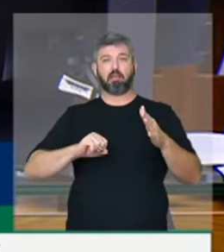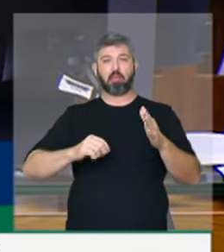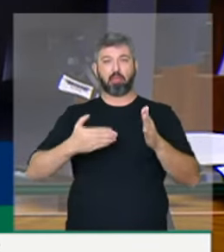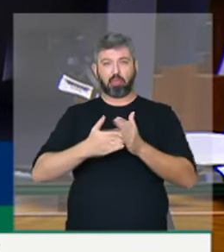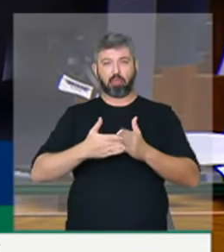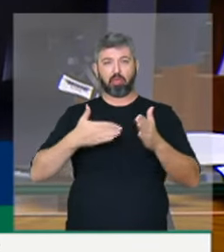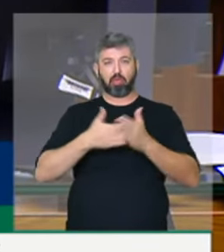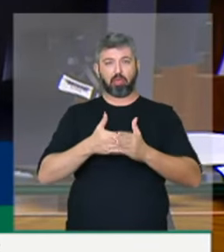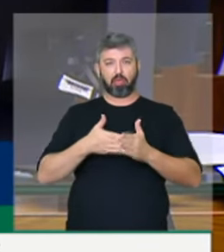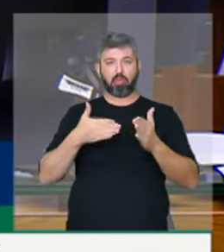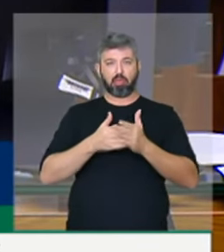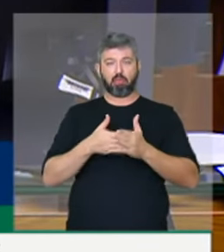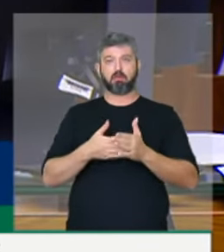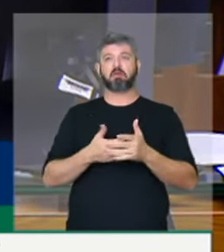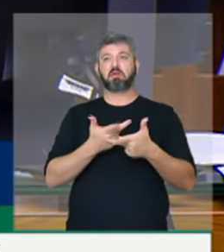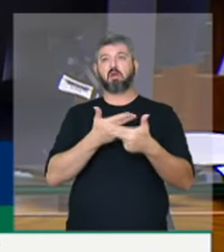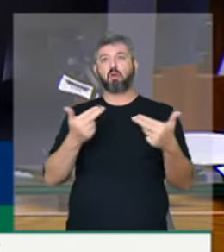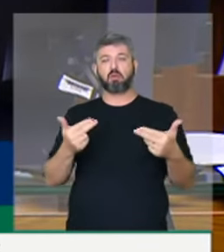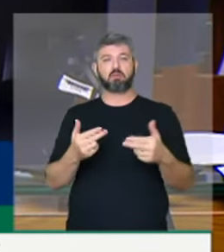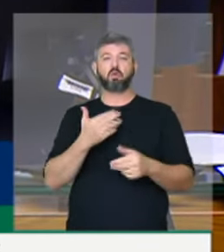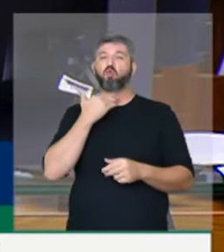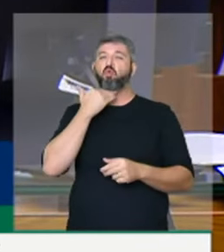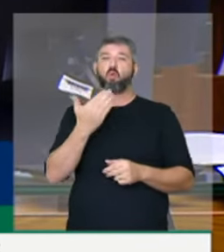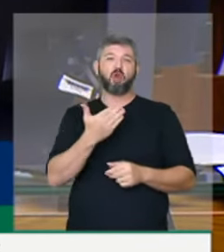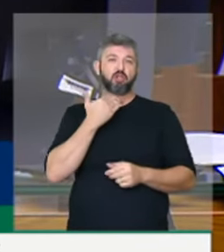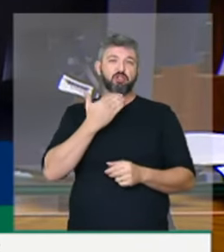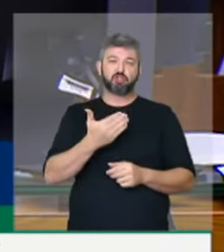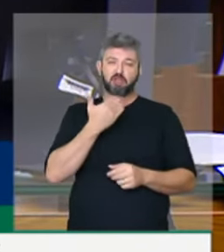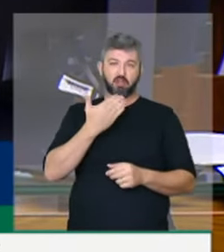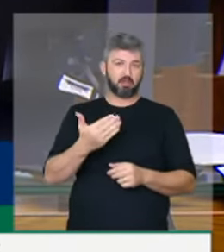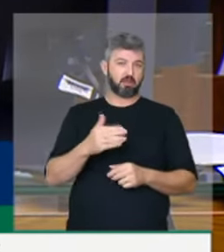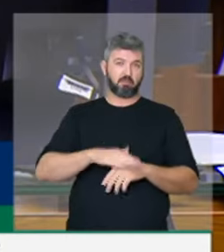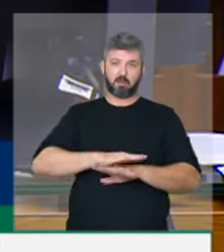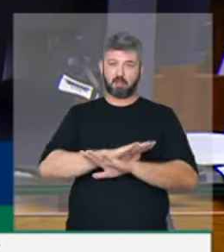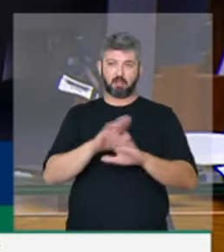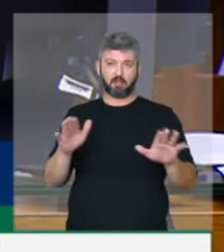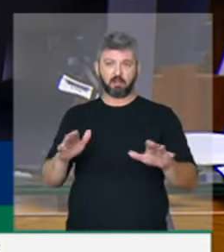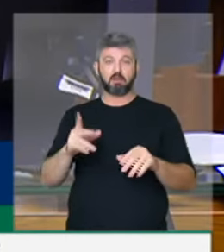FUNCIONAM MAIS.... DO QUE NOS ESCRAVIZAM. A CONDICIONAMENTOS QUE JÁ SE ESGOTARAM. MINHAS SENHORAS E MEUS SENHORES